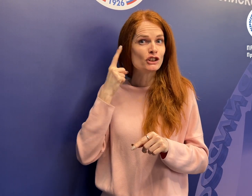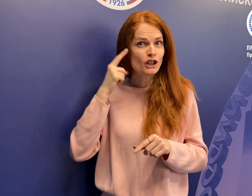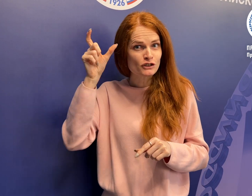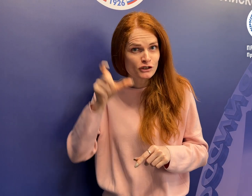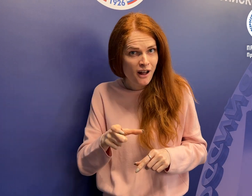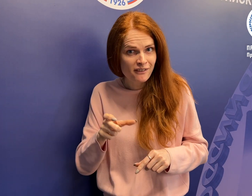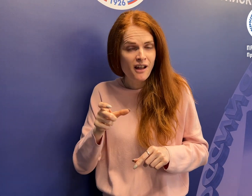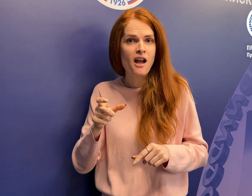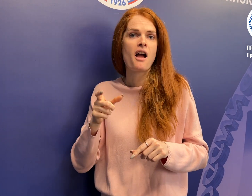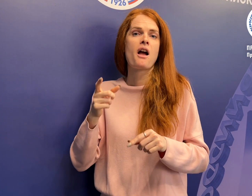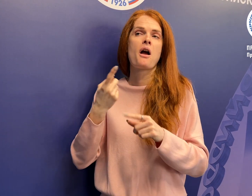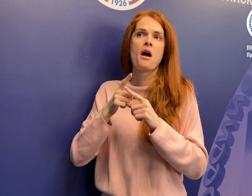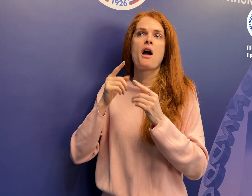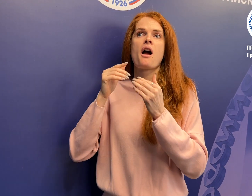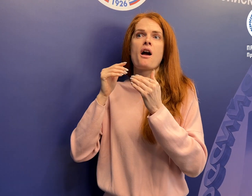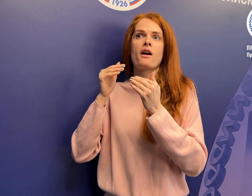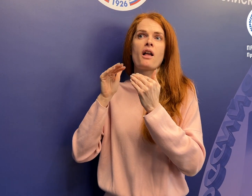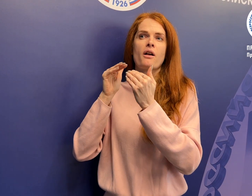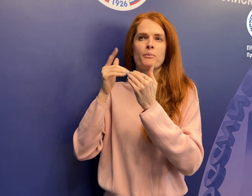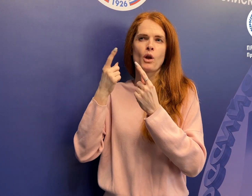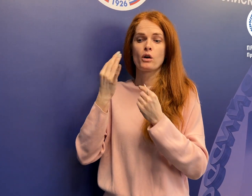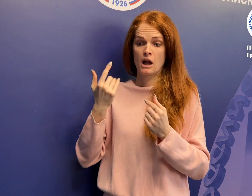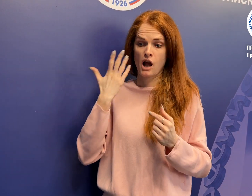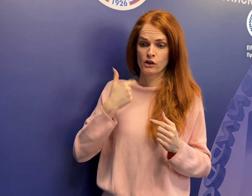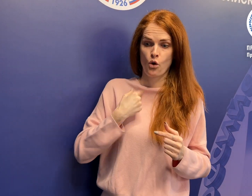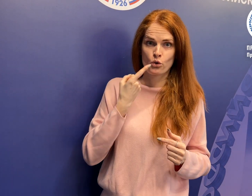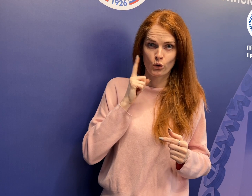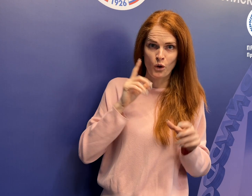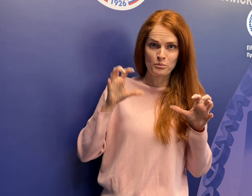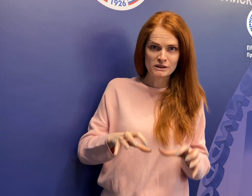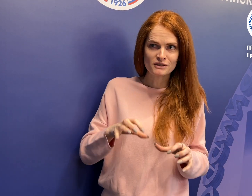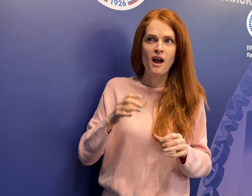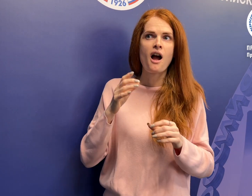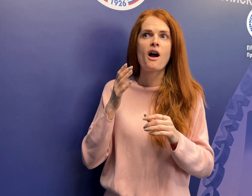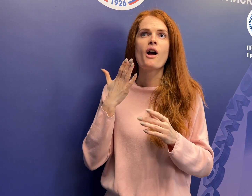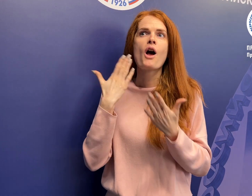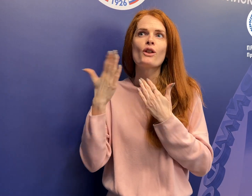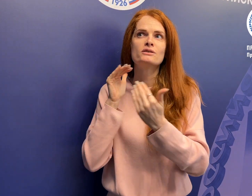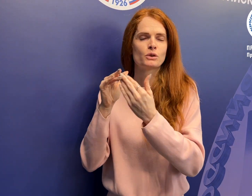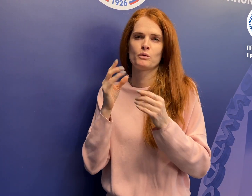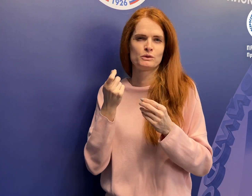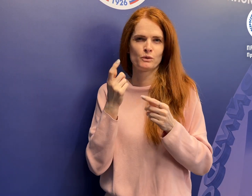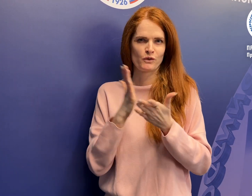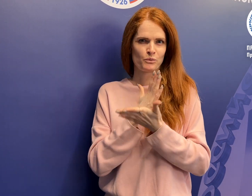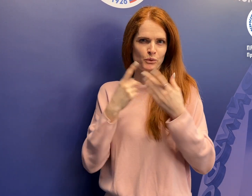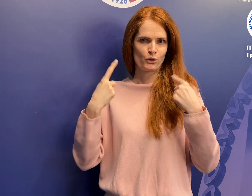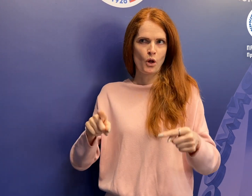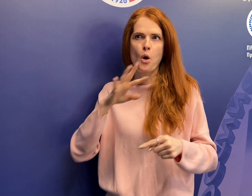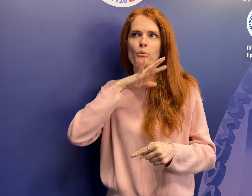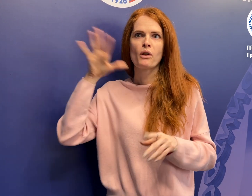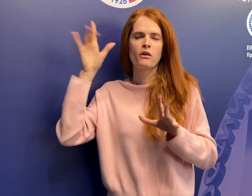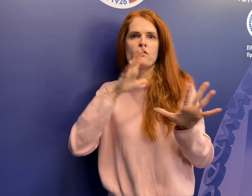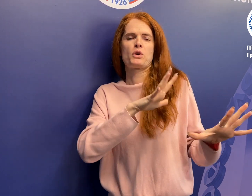в сравнении, когда поставили глухого председателя, отношения у властей стали совсем другие.